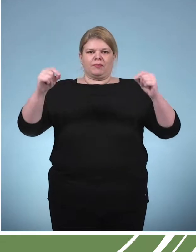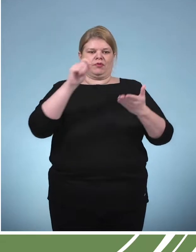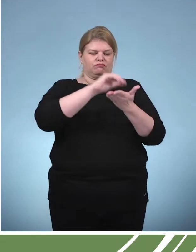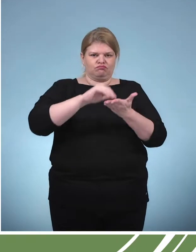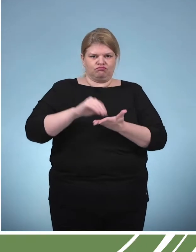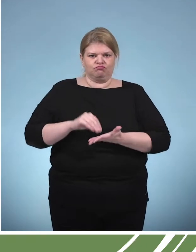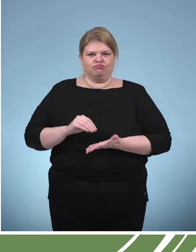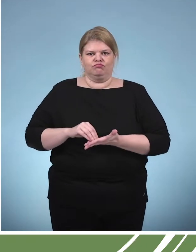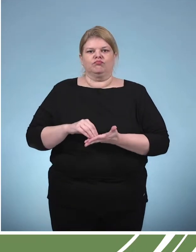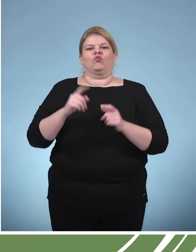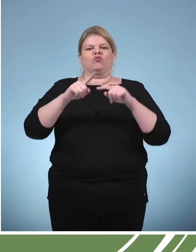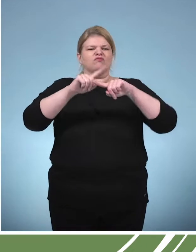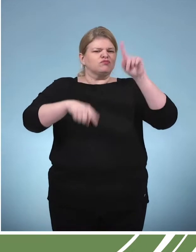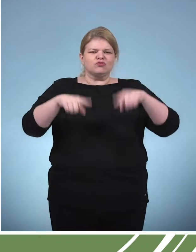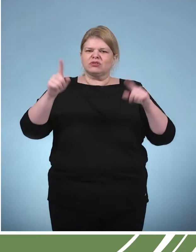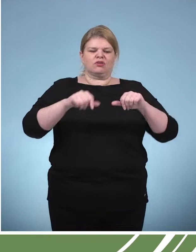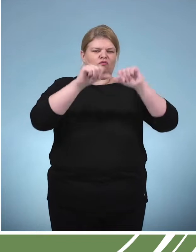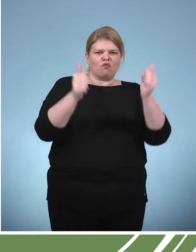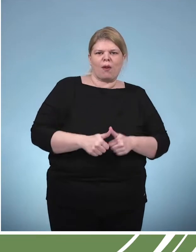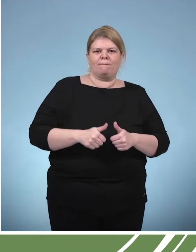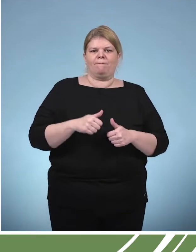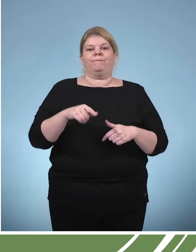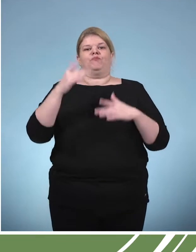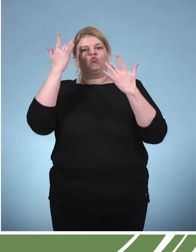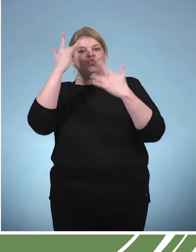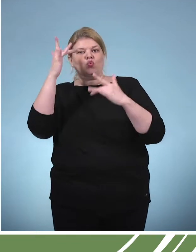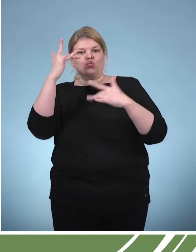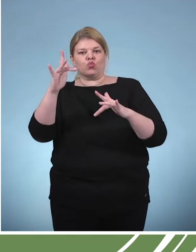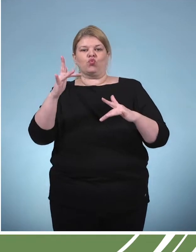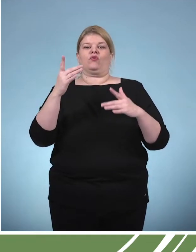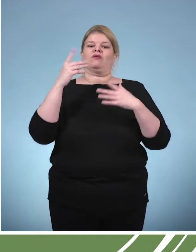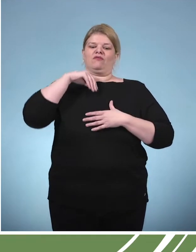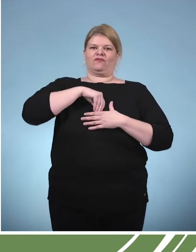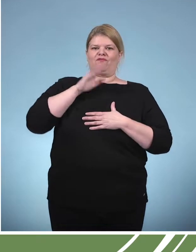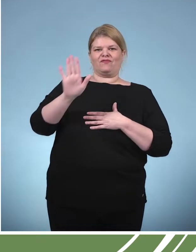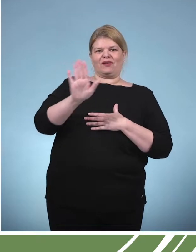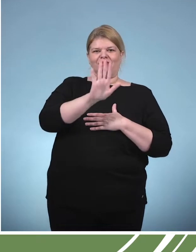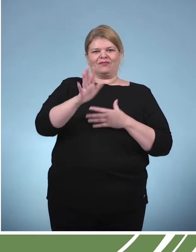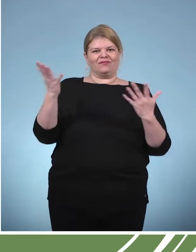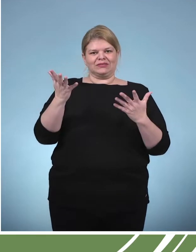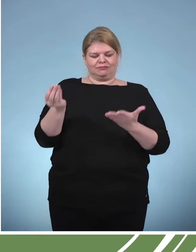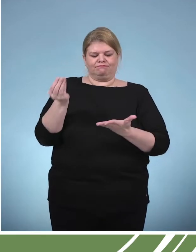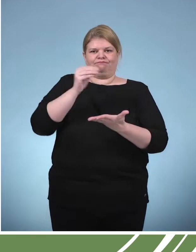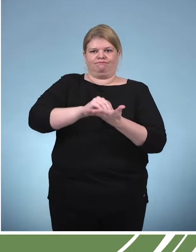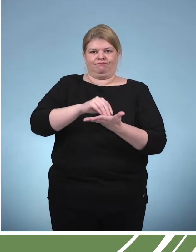Verwende zwei unterschiedliche Formen oder Farben. Werte, die sichtbar sind können auf eckige Kärtchen geschrieben werden. Zum Beispiel: